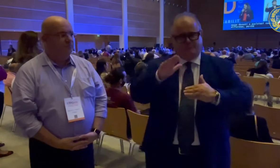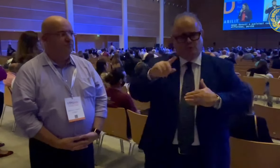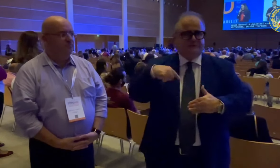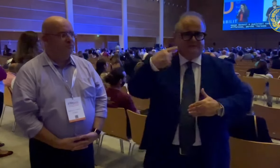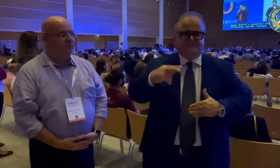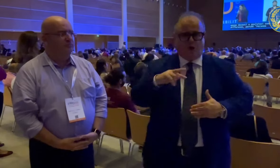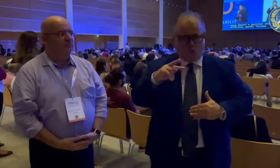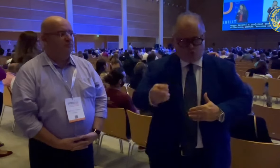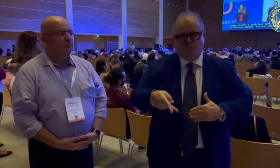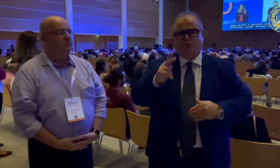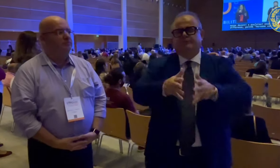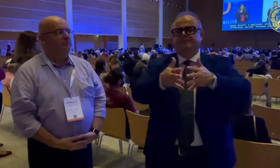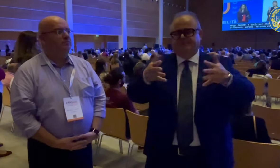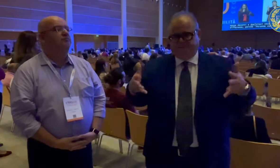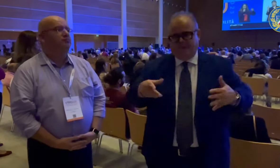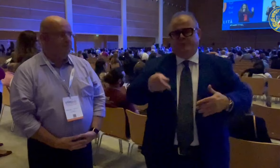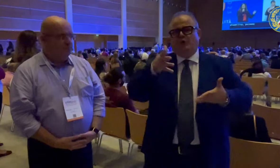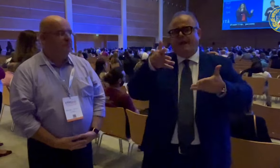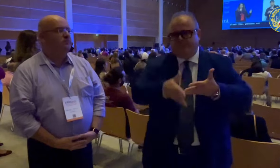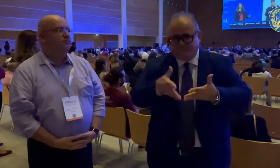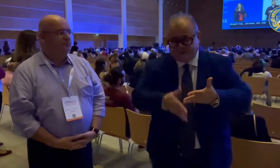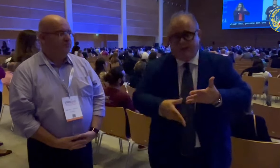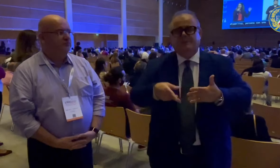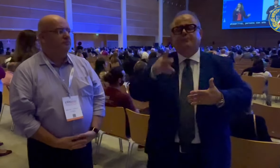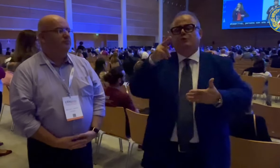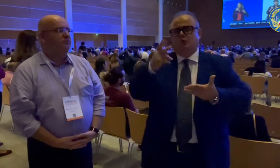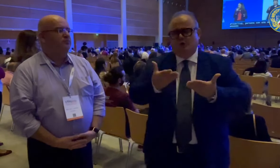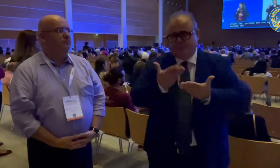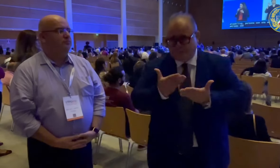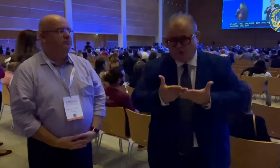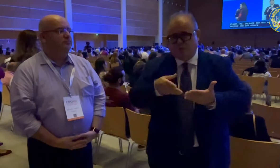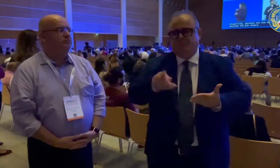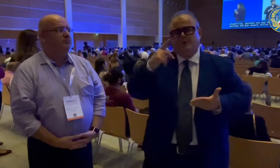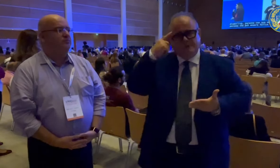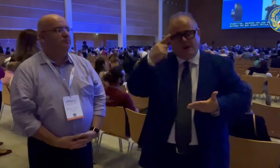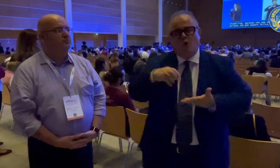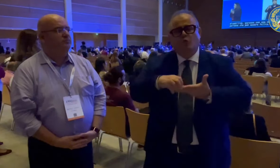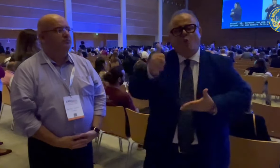certamente le prossime edizioni vedranno una partecipazione più ampia, si approfondiranno alcuni aspetti, si presenteranno più proposte,